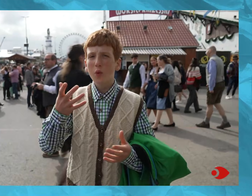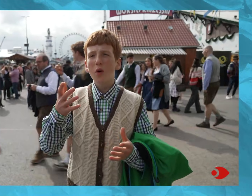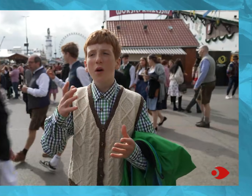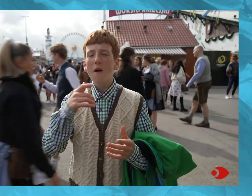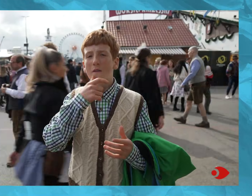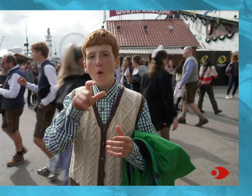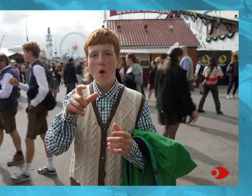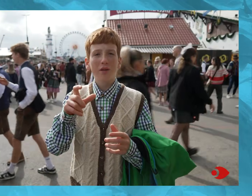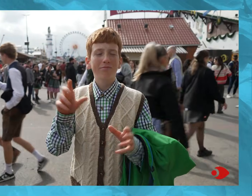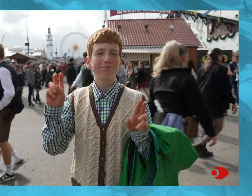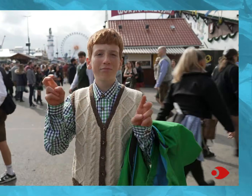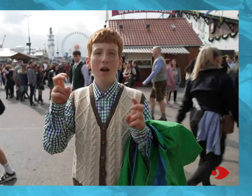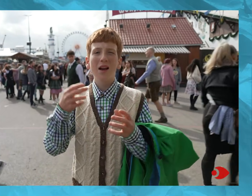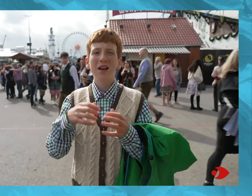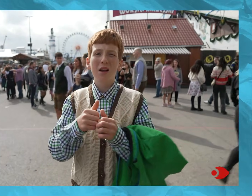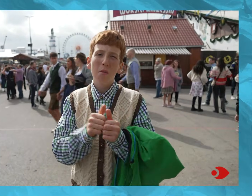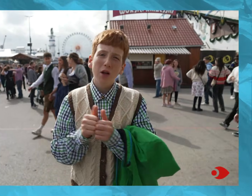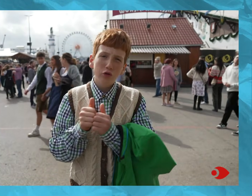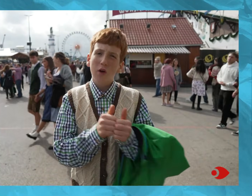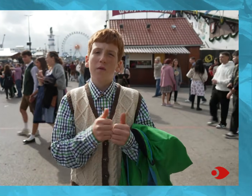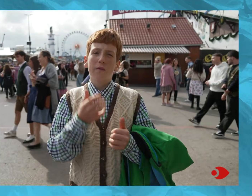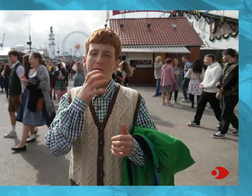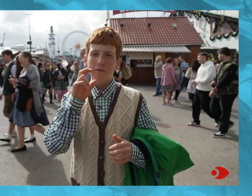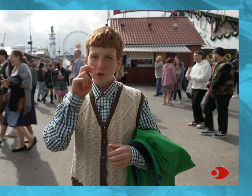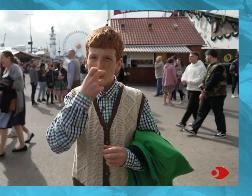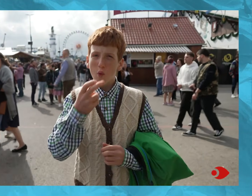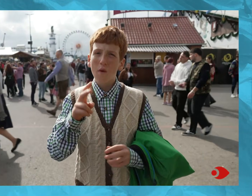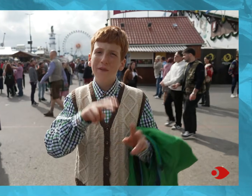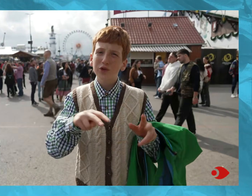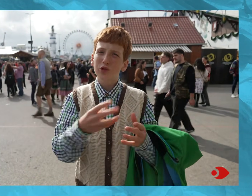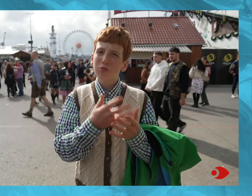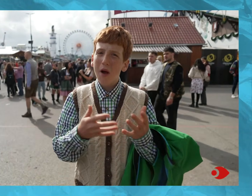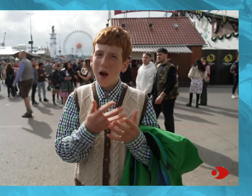Ich versuche das Wort "Gemeinschaft" in verschiedenen Gebärdensprachen herauszufinden.